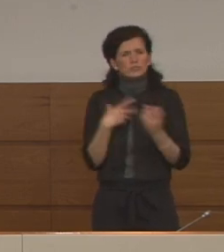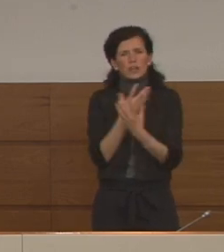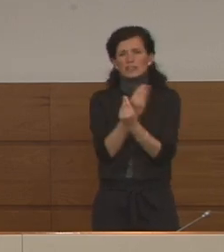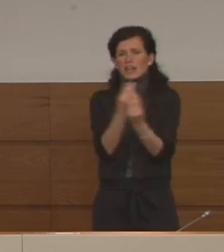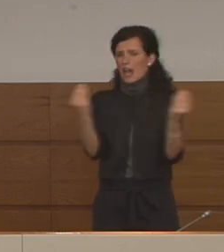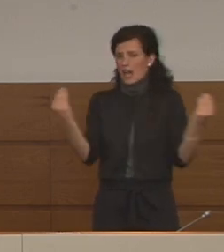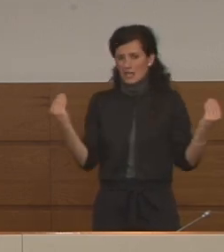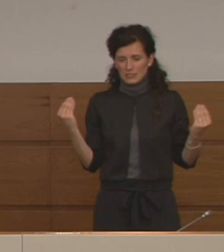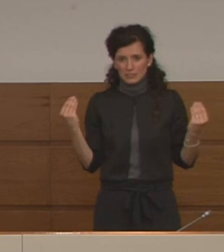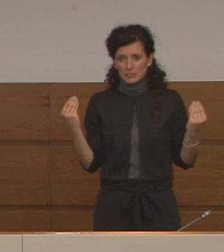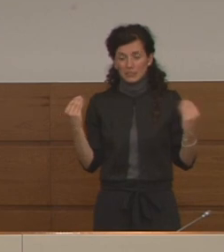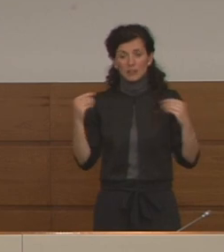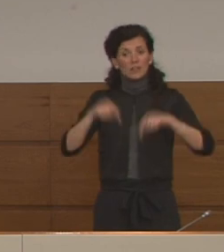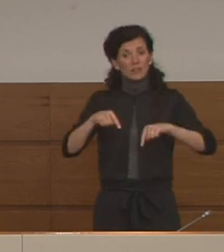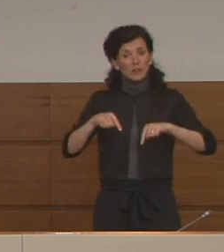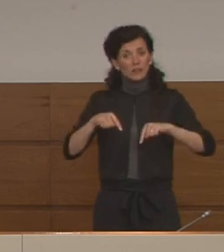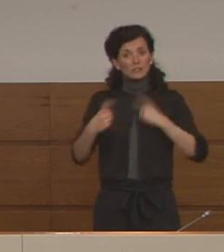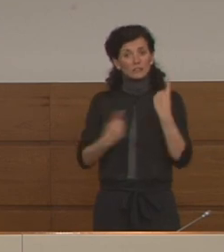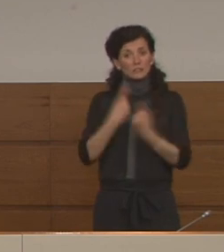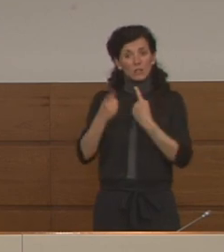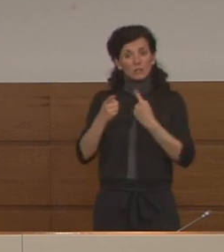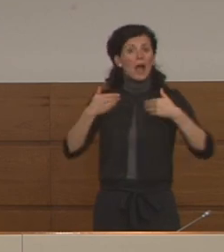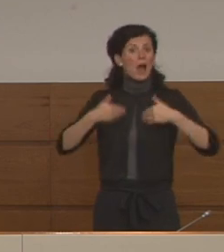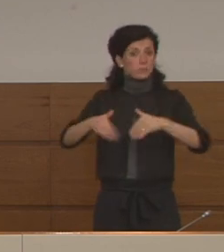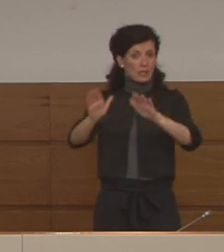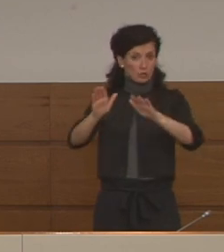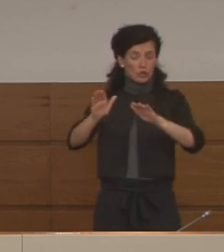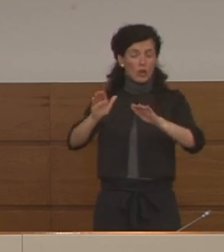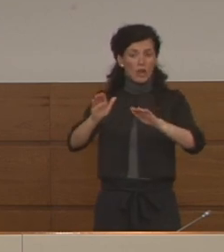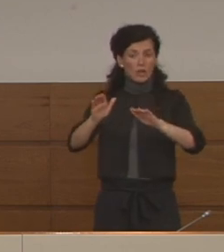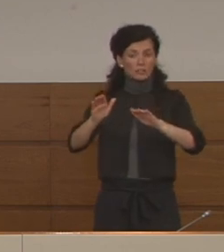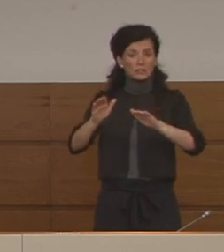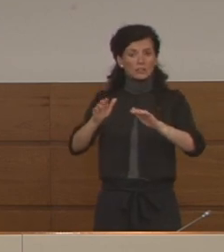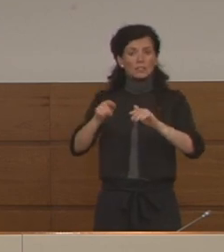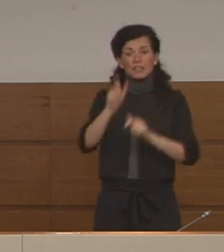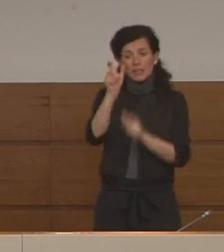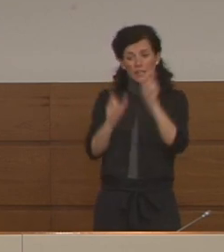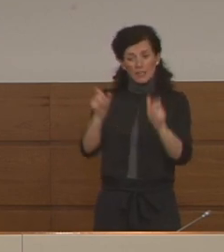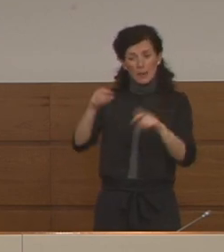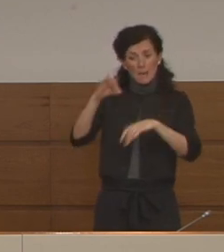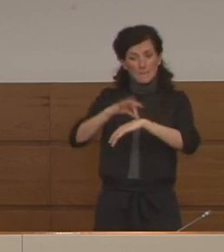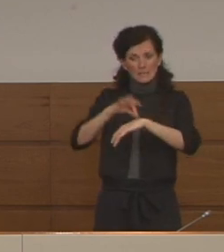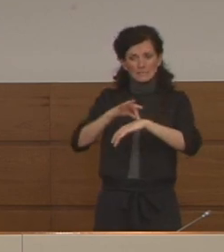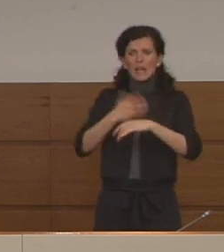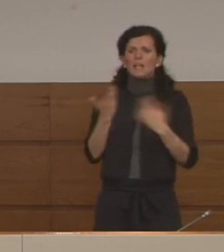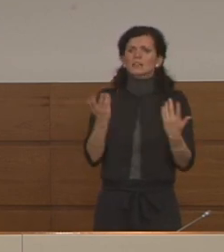In questo momento sono abbandonati, vengono mandati fuori, mandati a casa, non possono avere cure